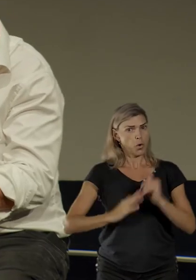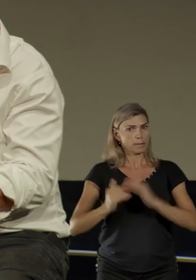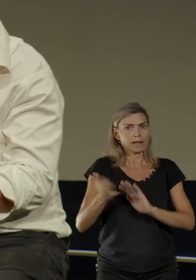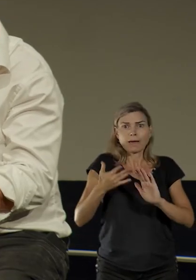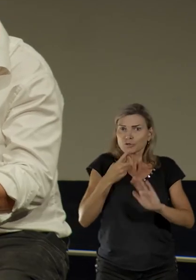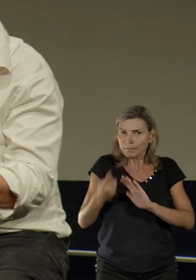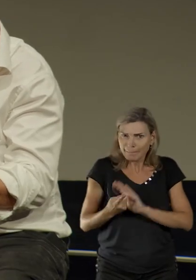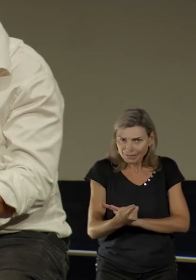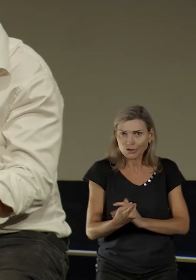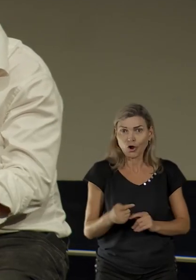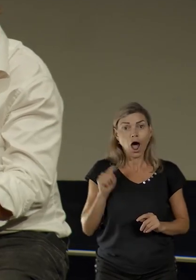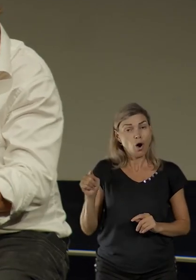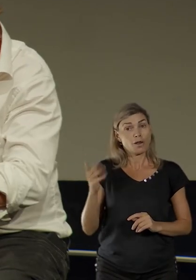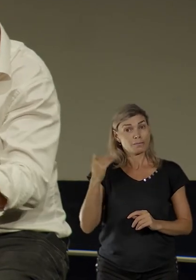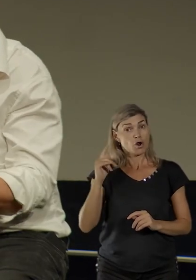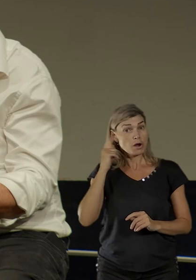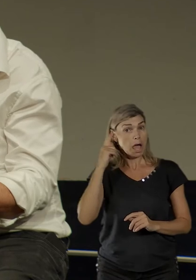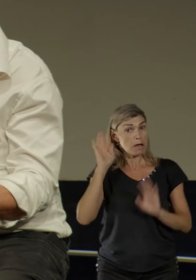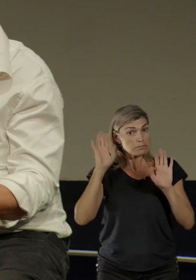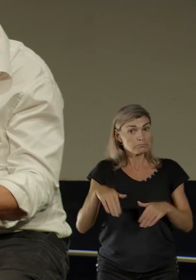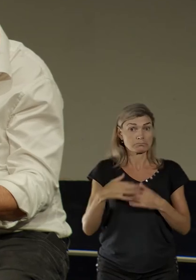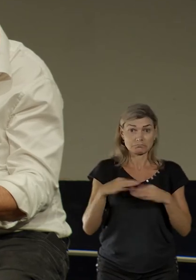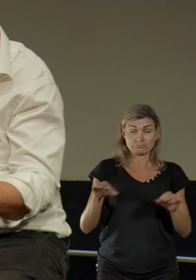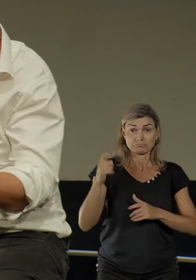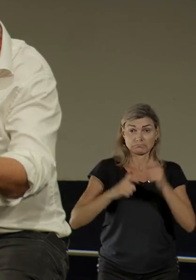velmi podobně. A ta teorie o tom, že se nebudou stavět sídliště,